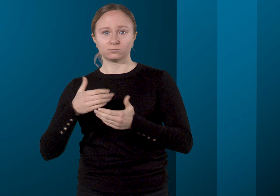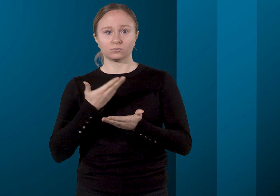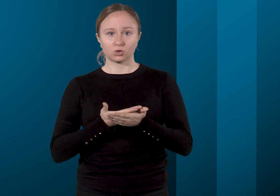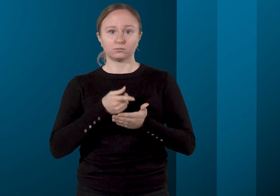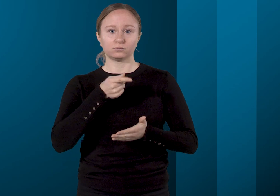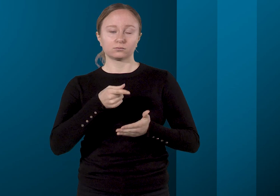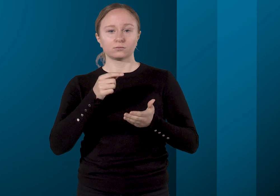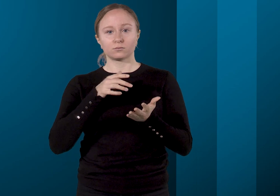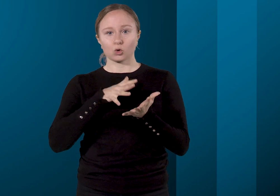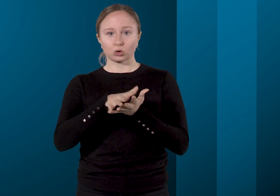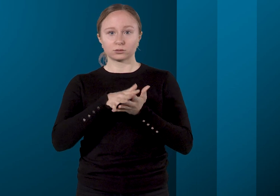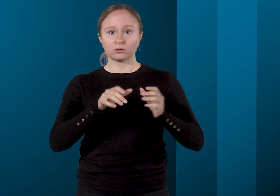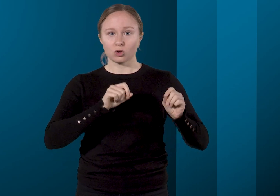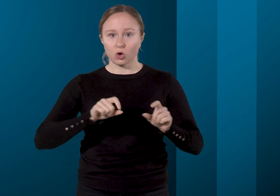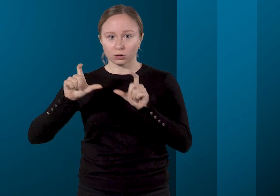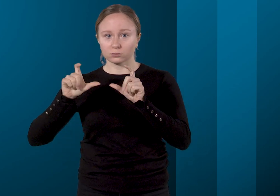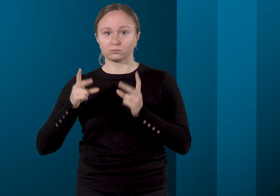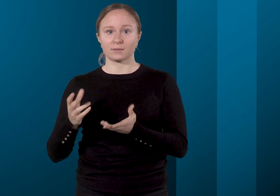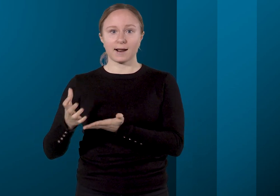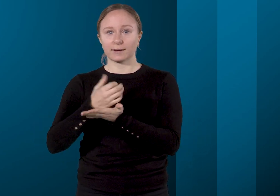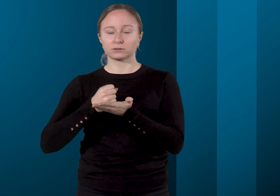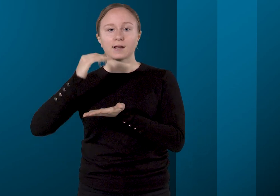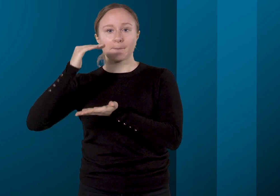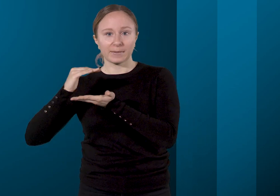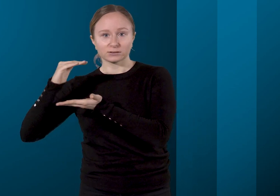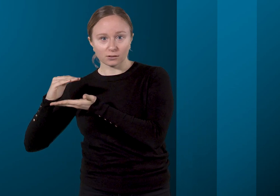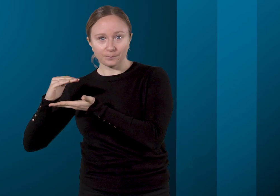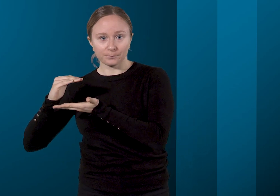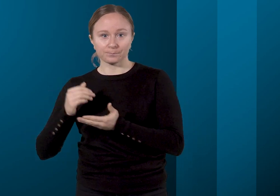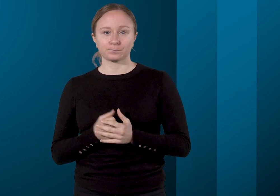på grund av ökade kostnader och minskade intäkter.